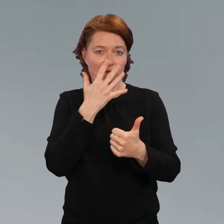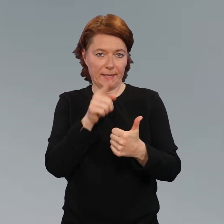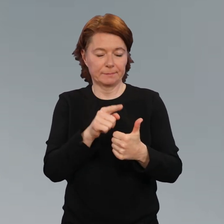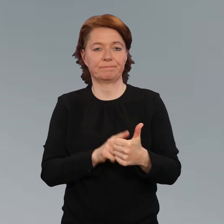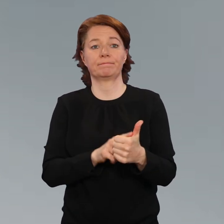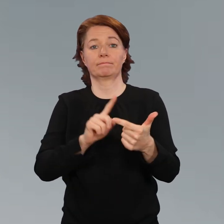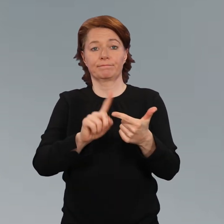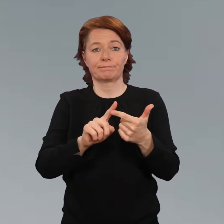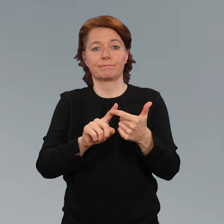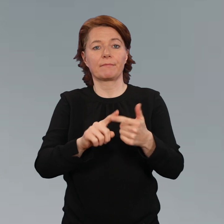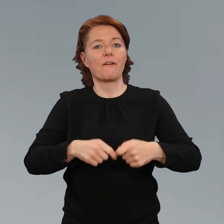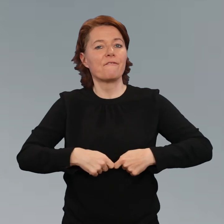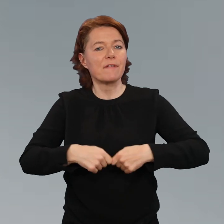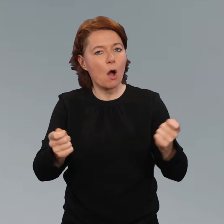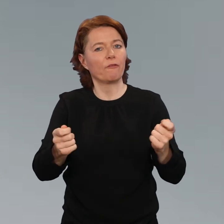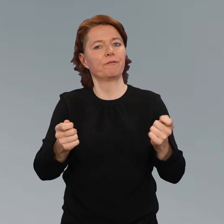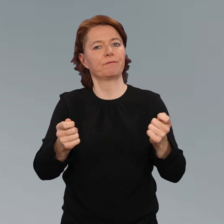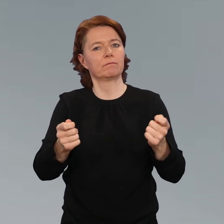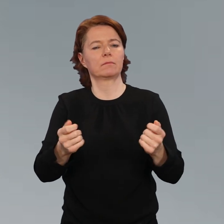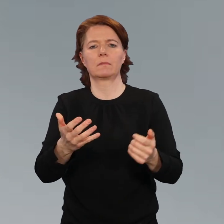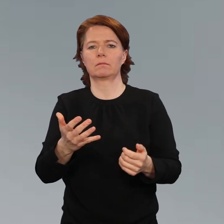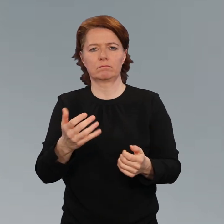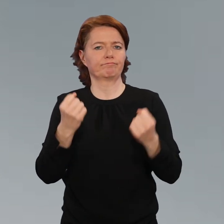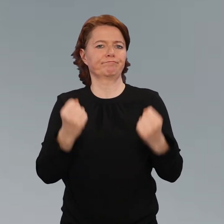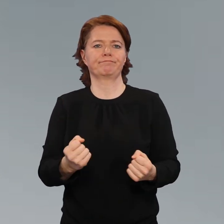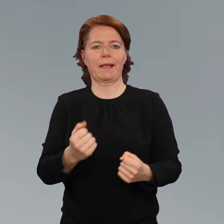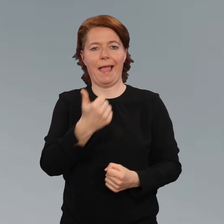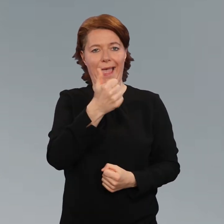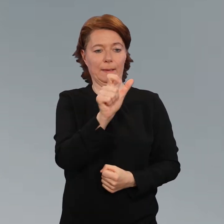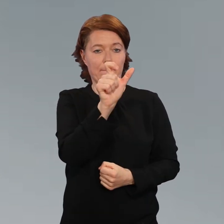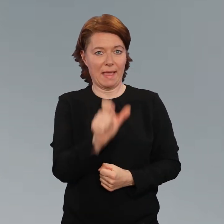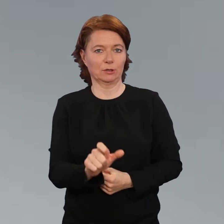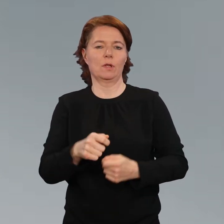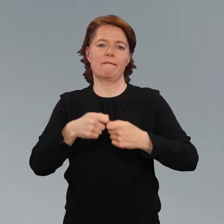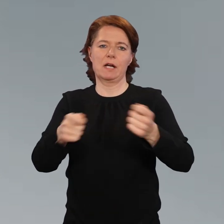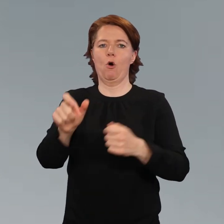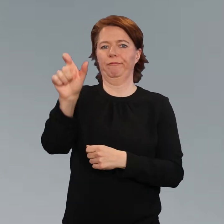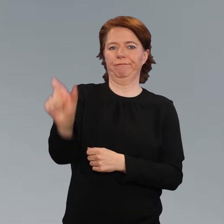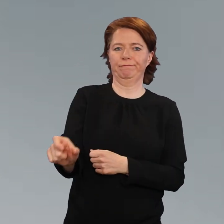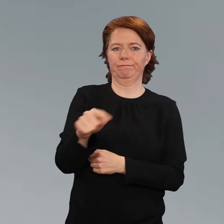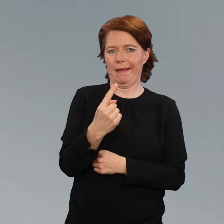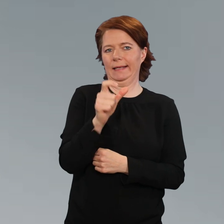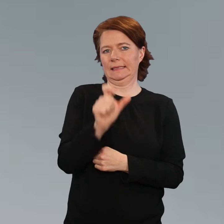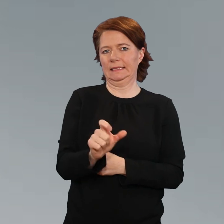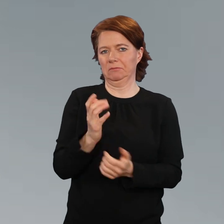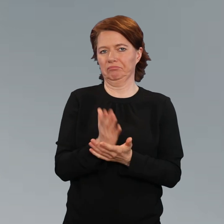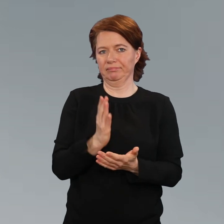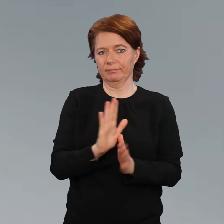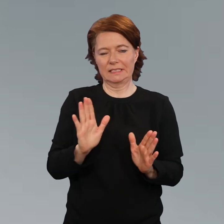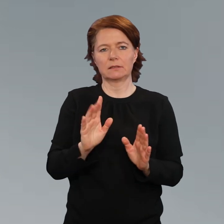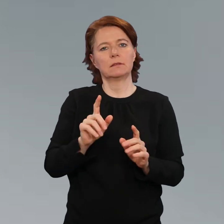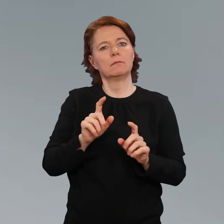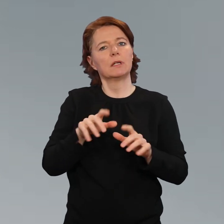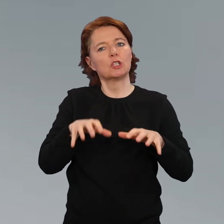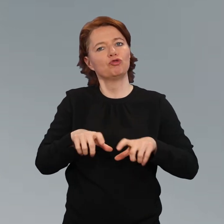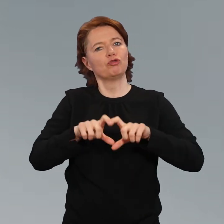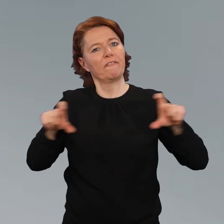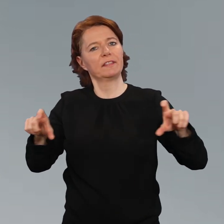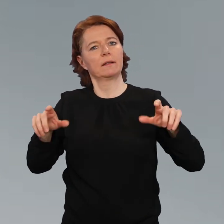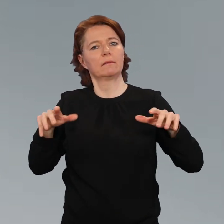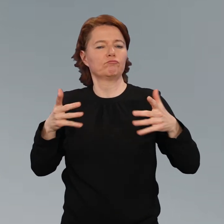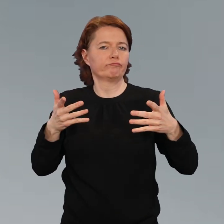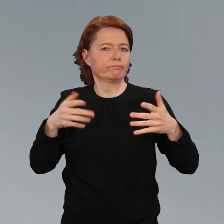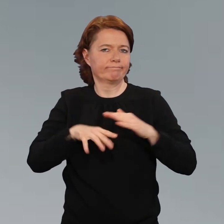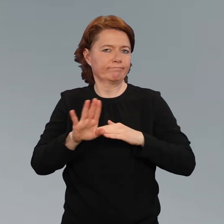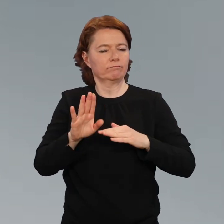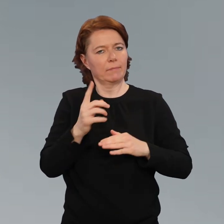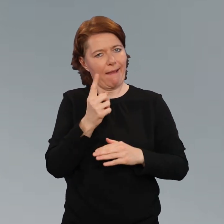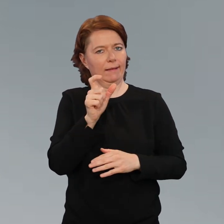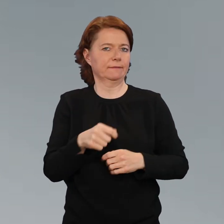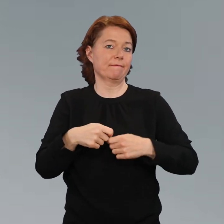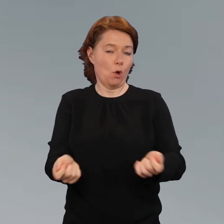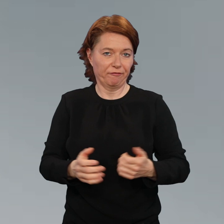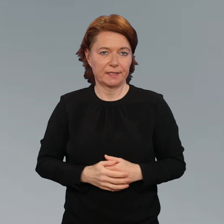2. Der Verkauf erfolgt fast nur über einzelne Personen